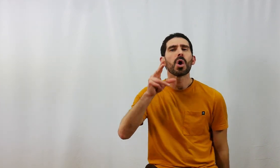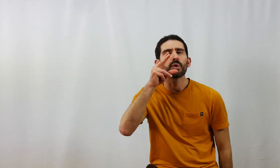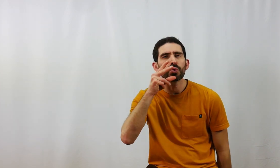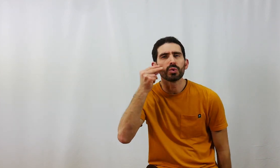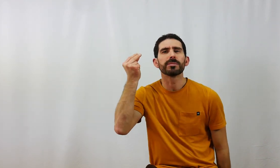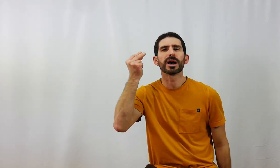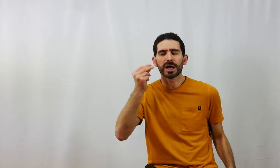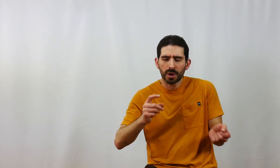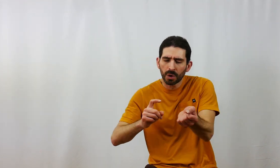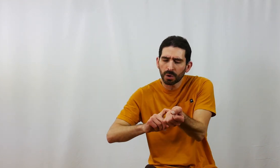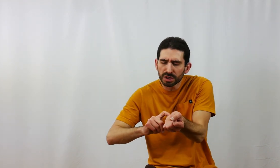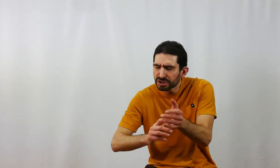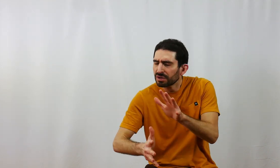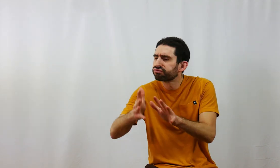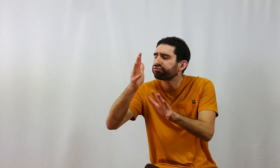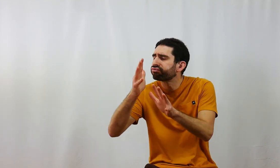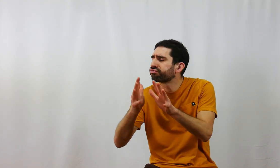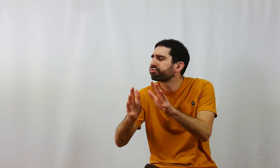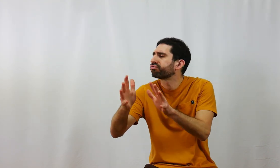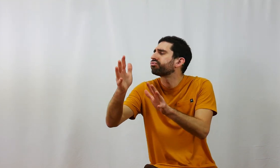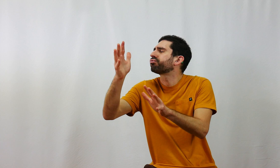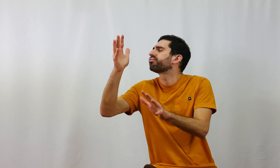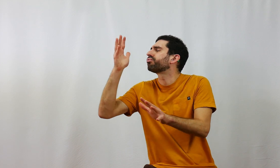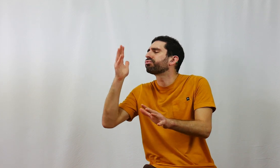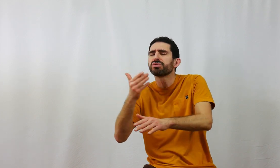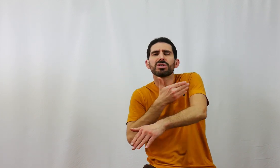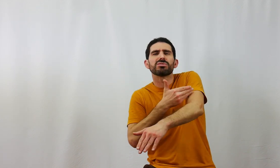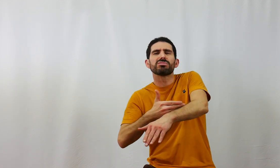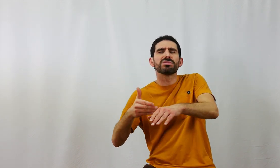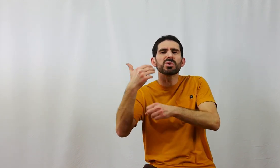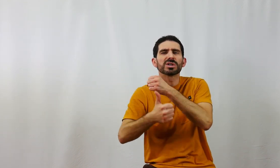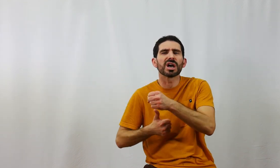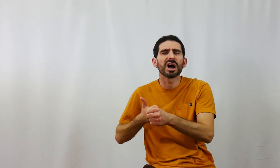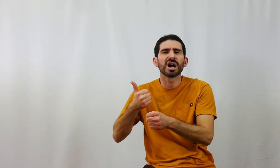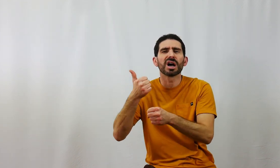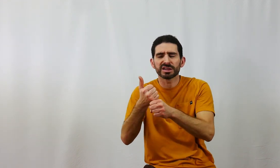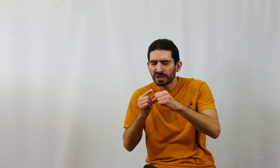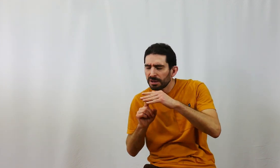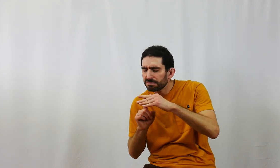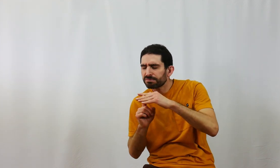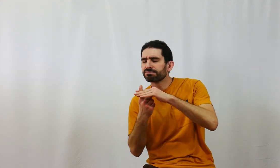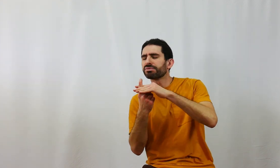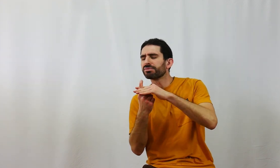Quand les ancêtres des humains sont apparus, il y a des millions d'années,